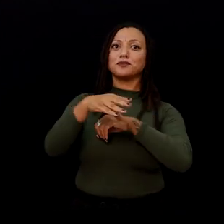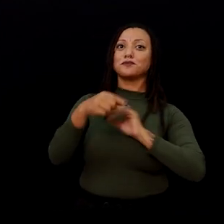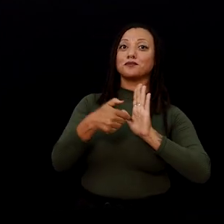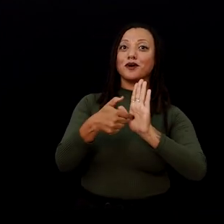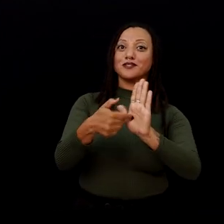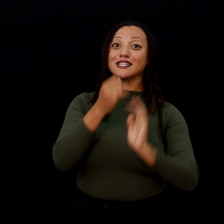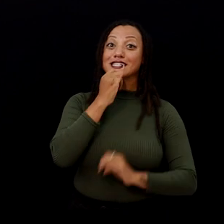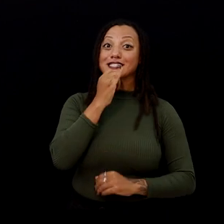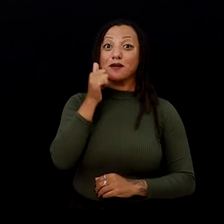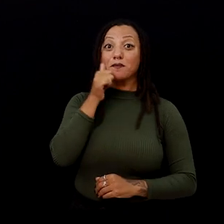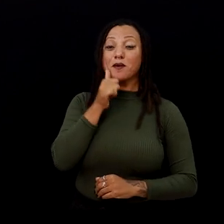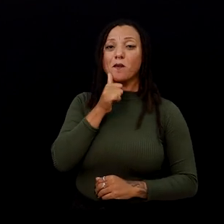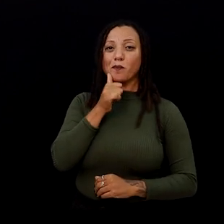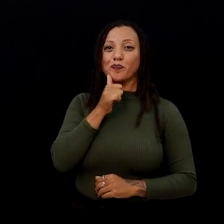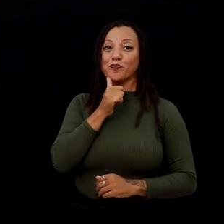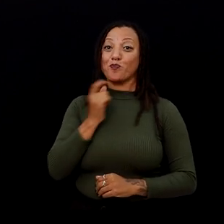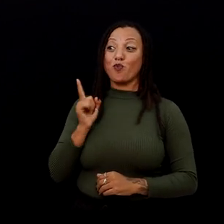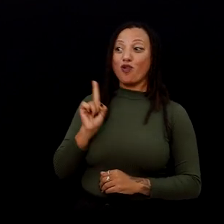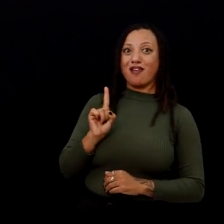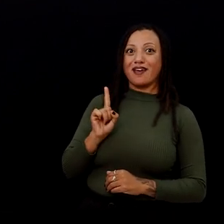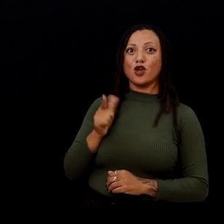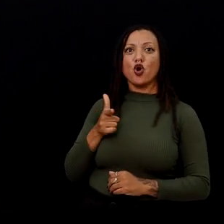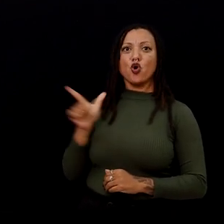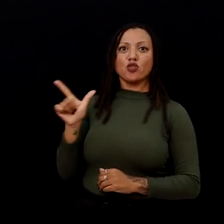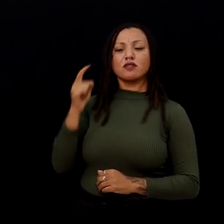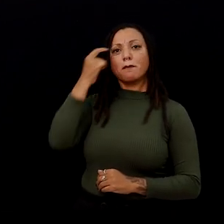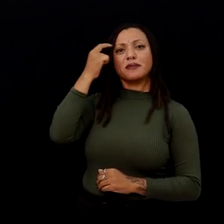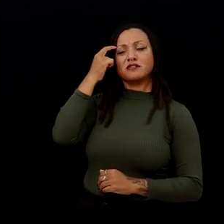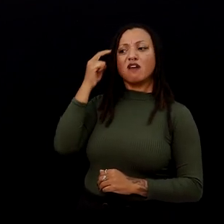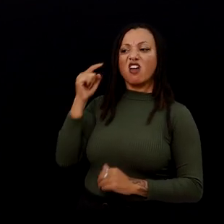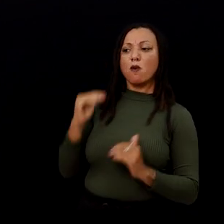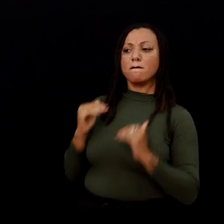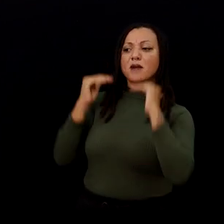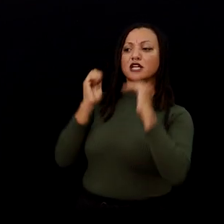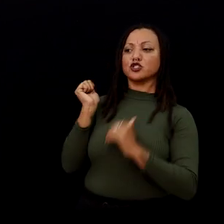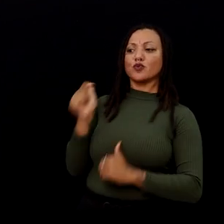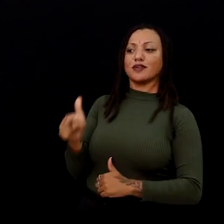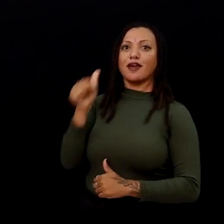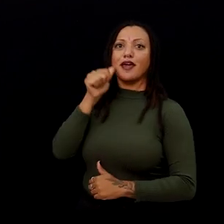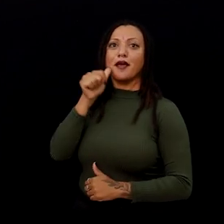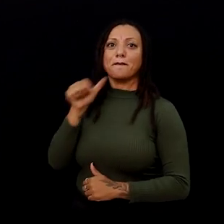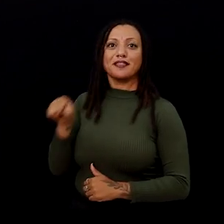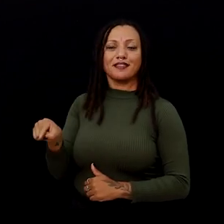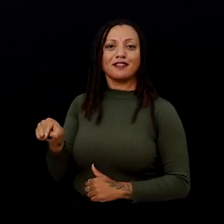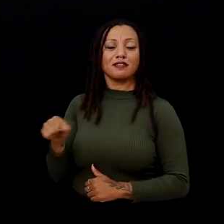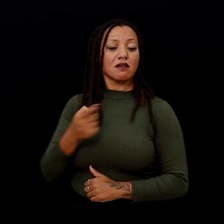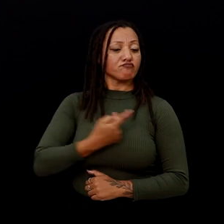A mulher já se via como superior àquela menina, e enxergava o Damião também como superar àquela menina